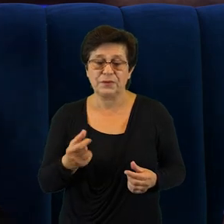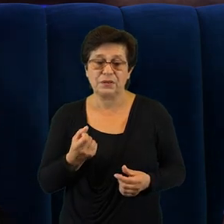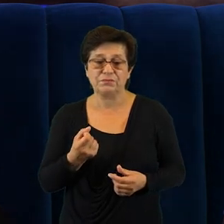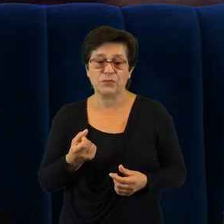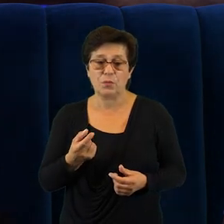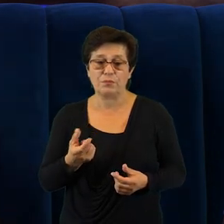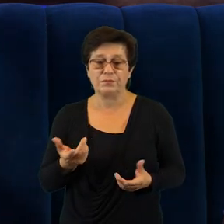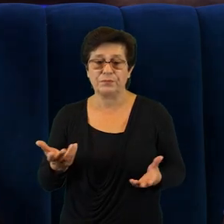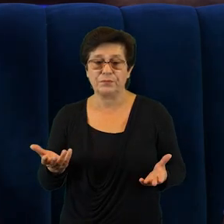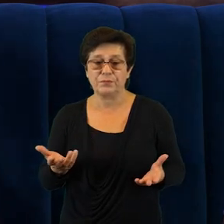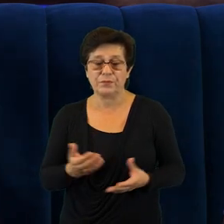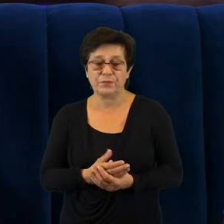które dzisiaj nie są pewnie już dziwne,